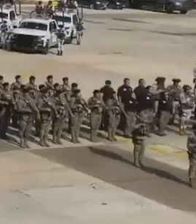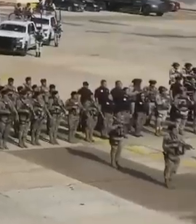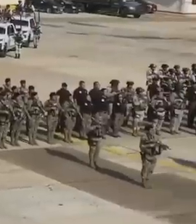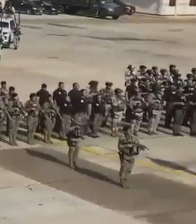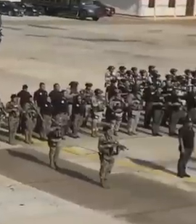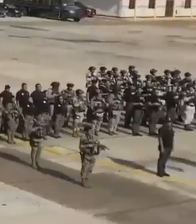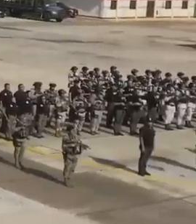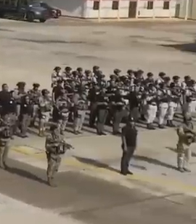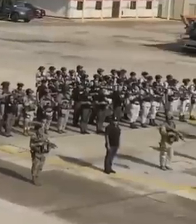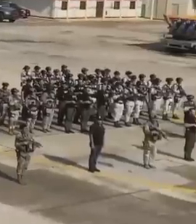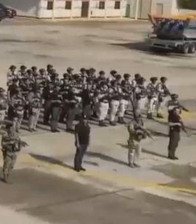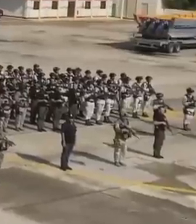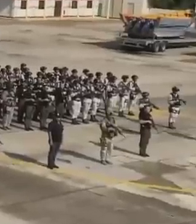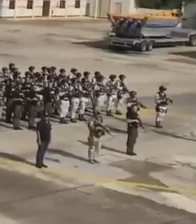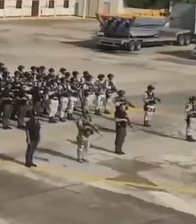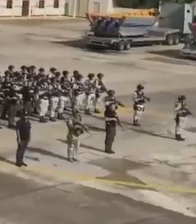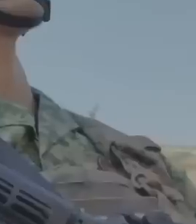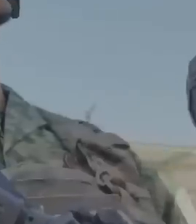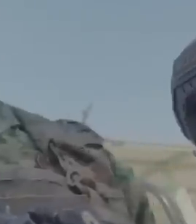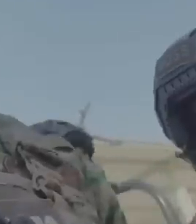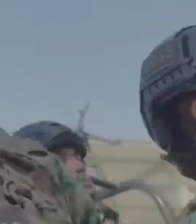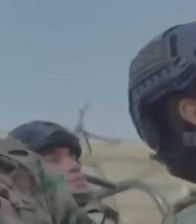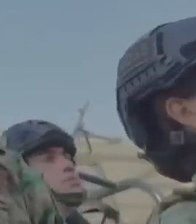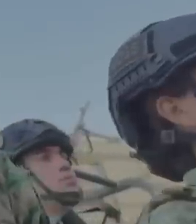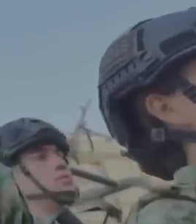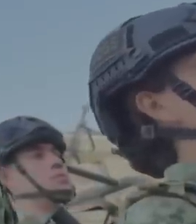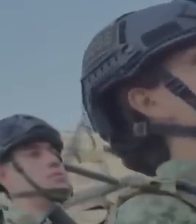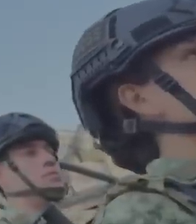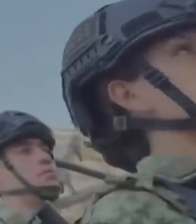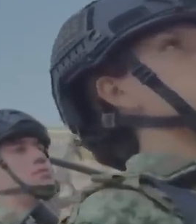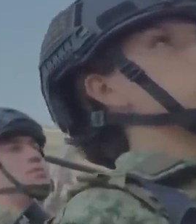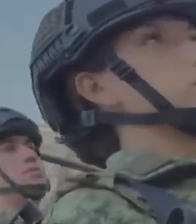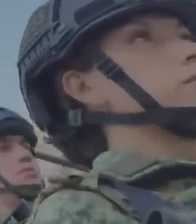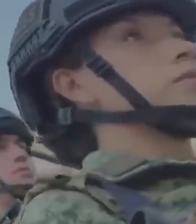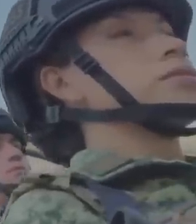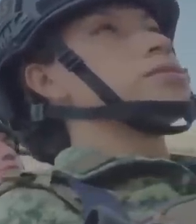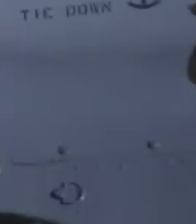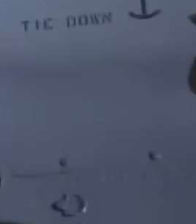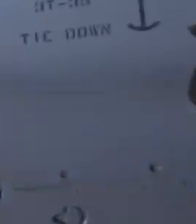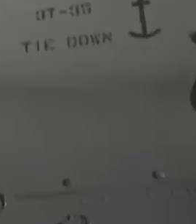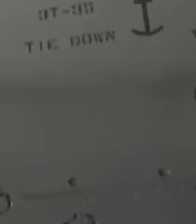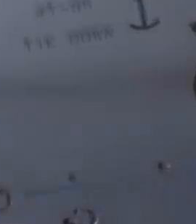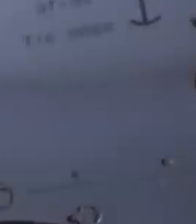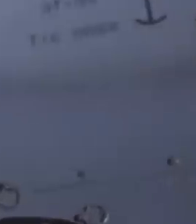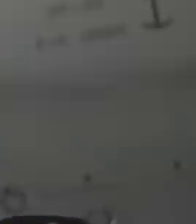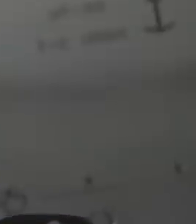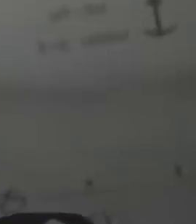en el gobierno de México estamos seguros que el rumbo es el correcto estamos convencidos